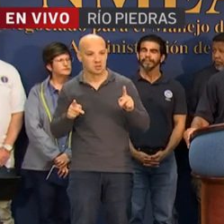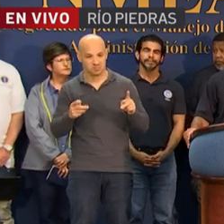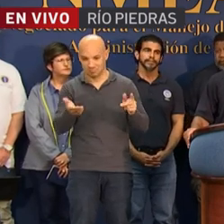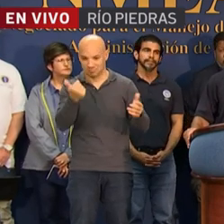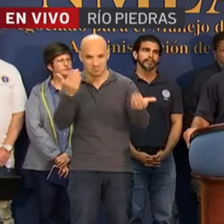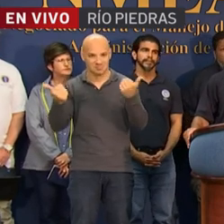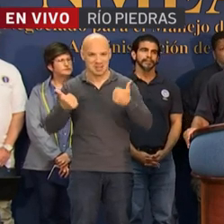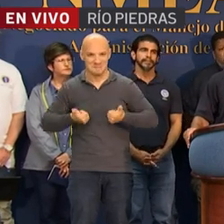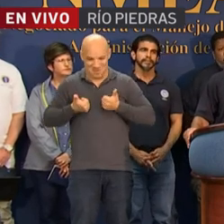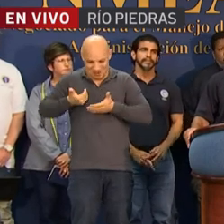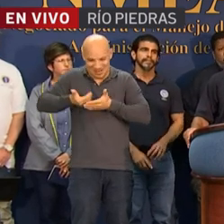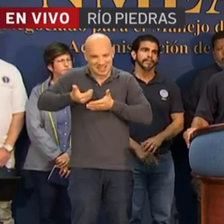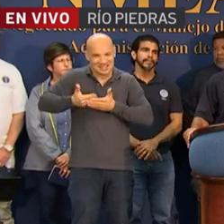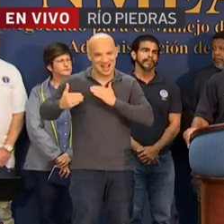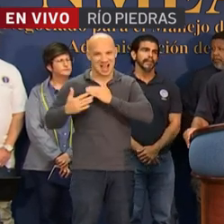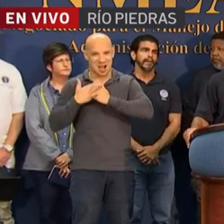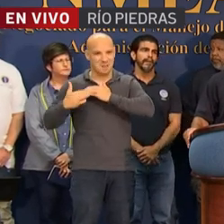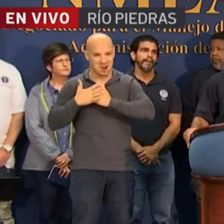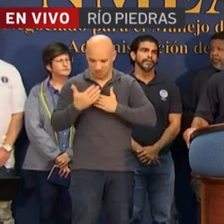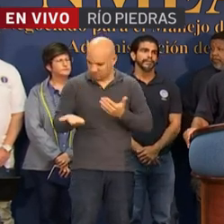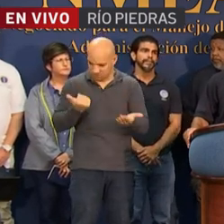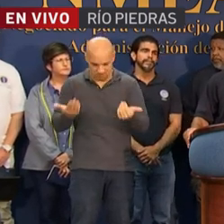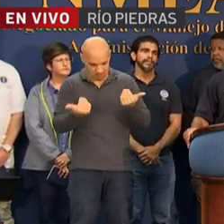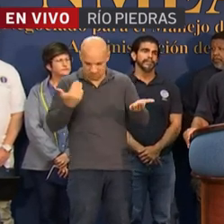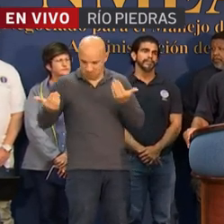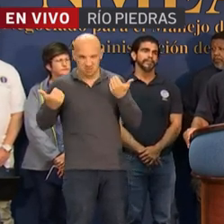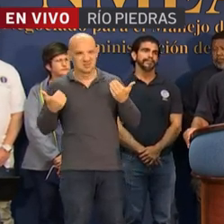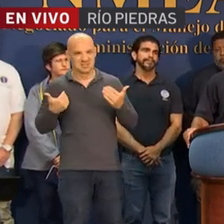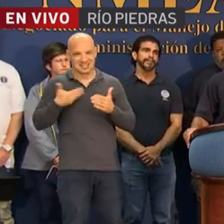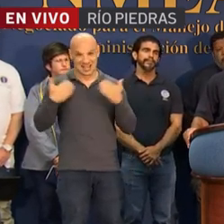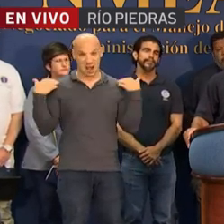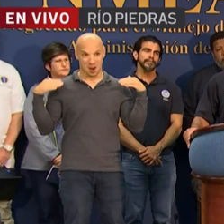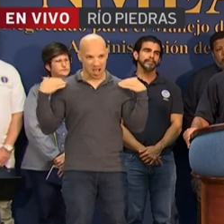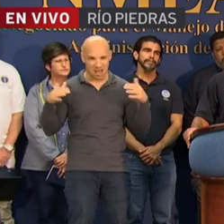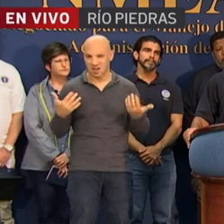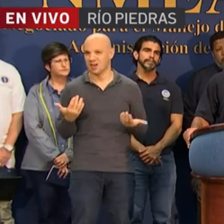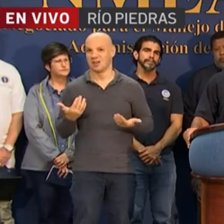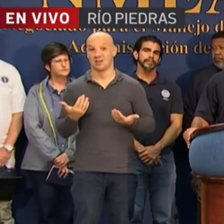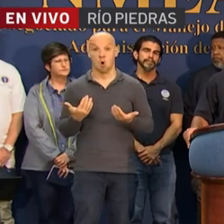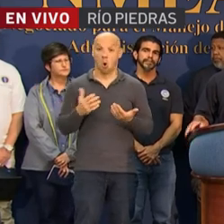DE IMPORTANCIA POR SU